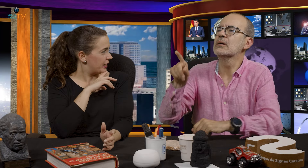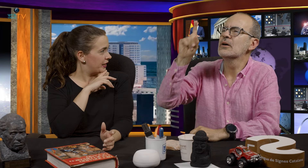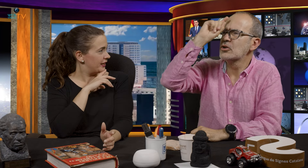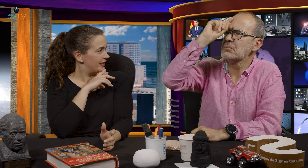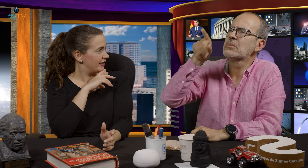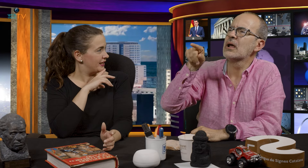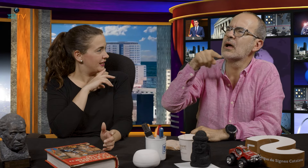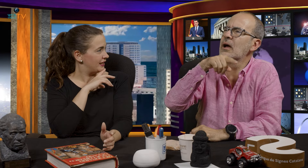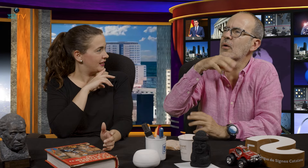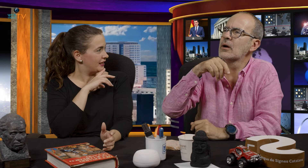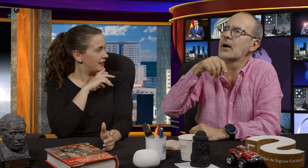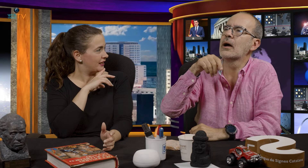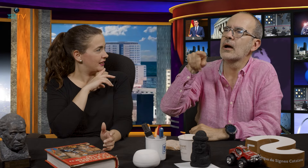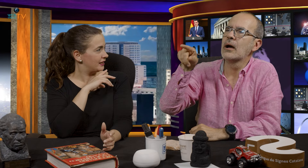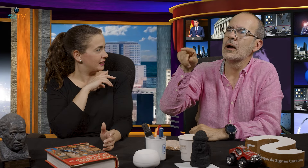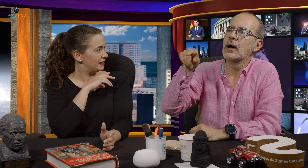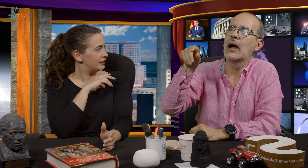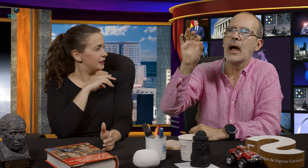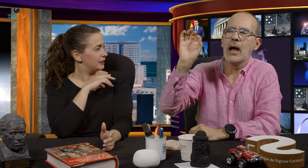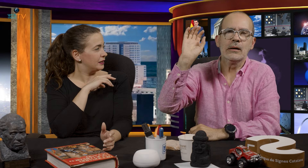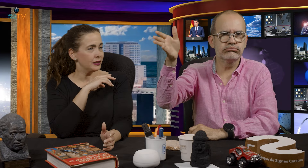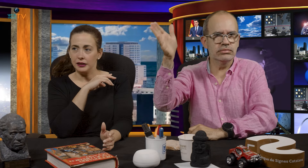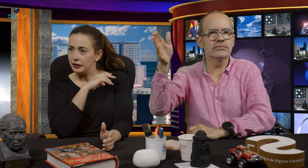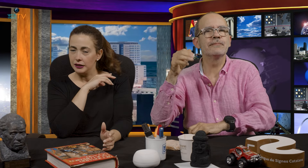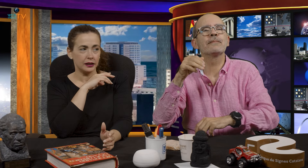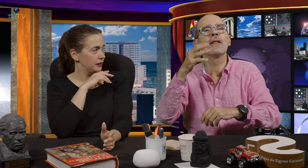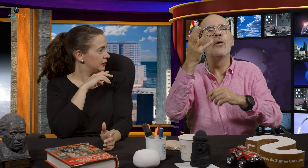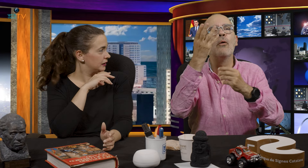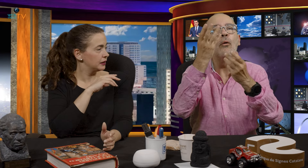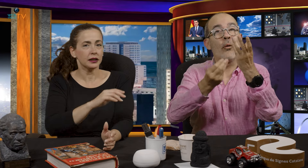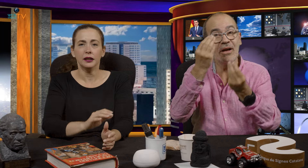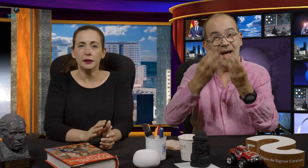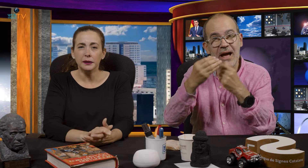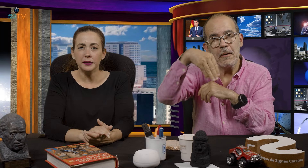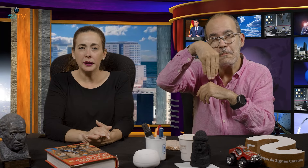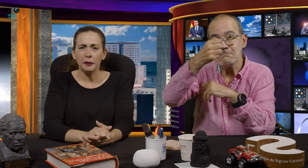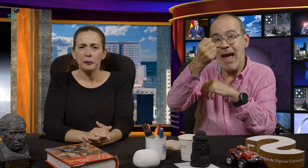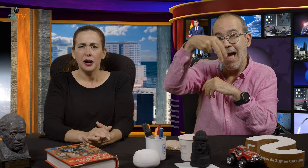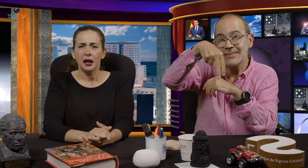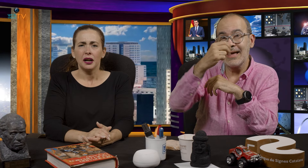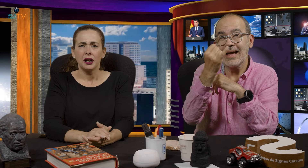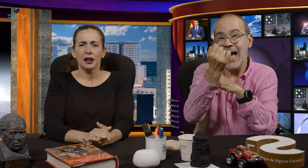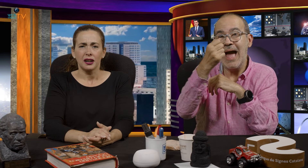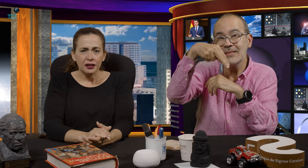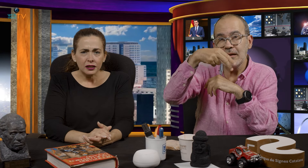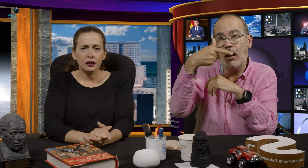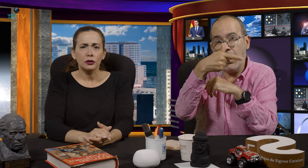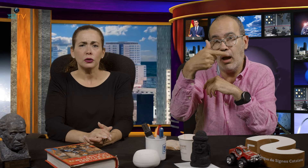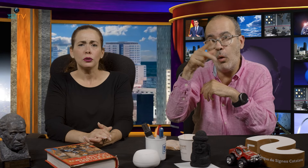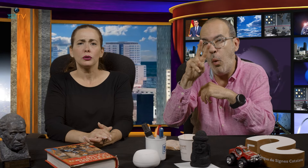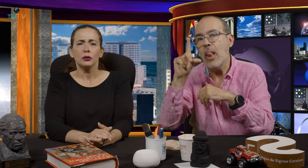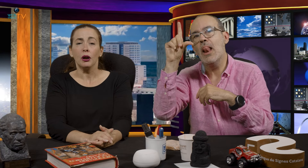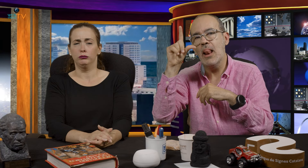¿Cómo se llamaba la cueva? Ah, cierto, cueva Manjanggul.